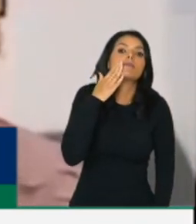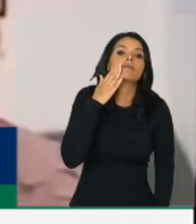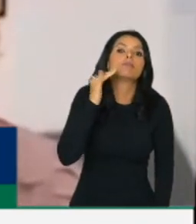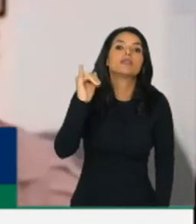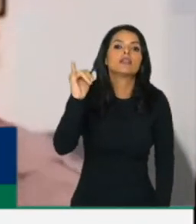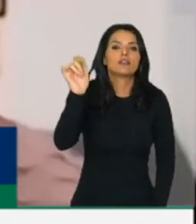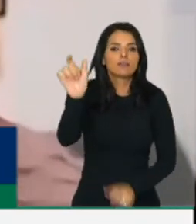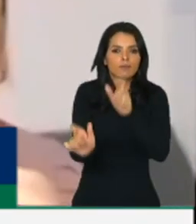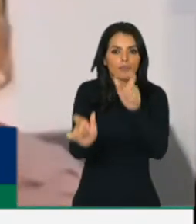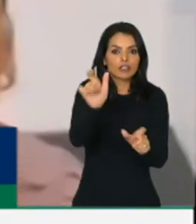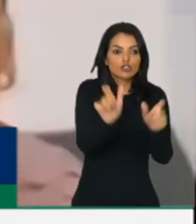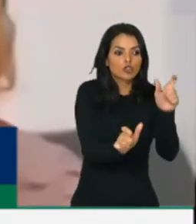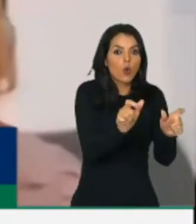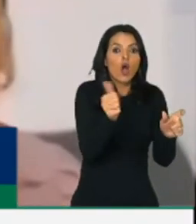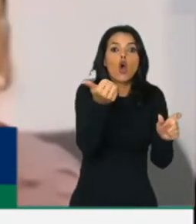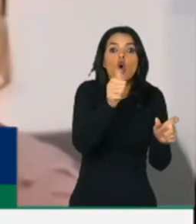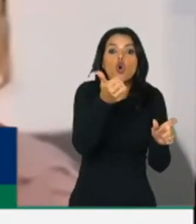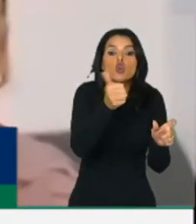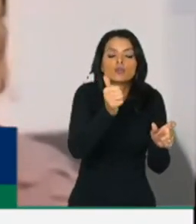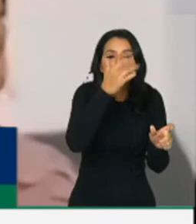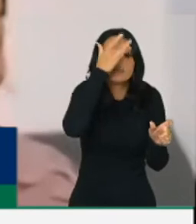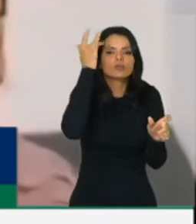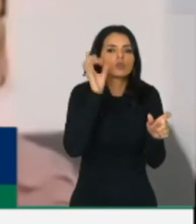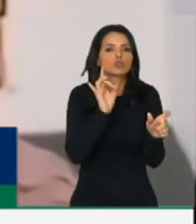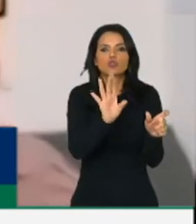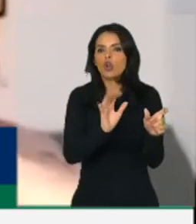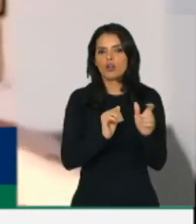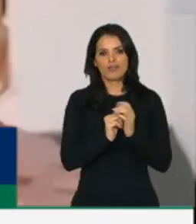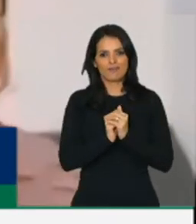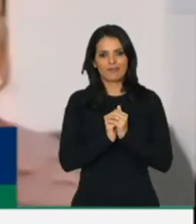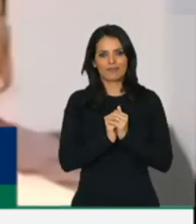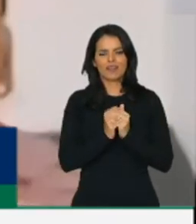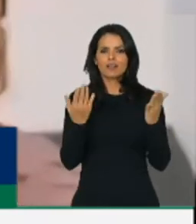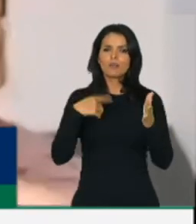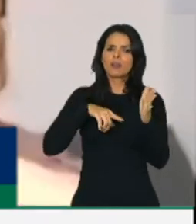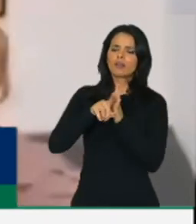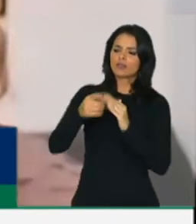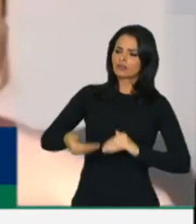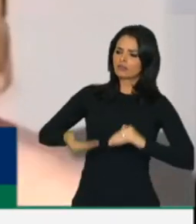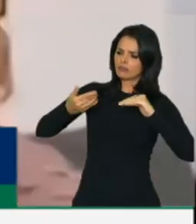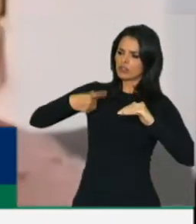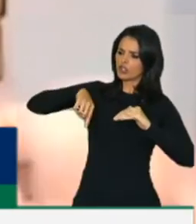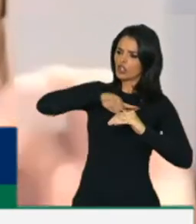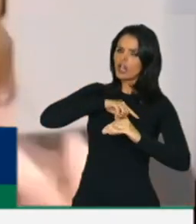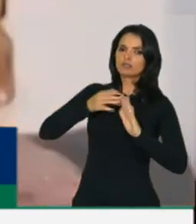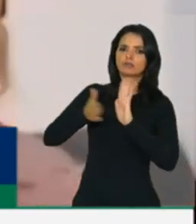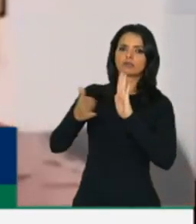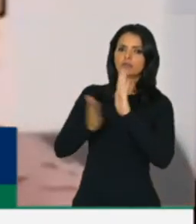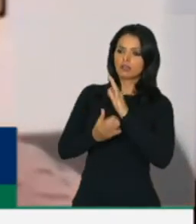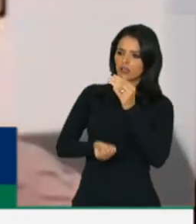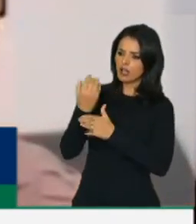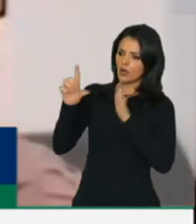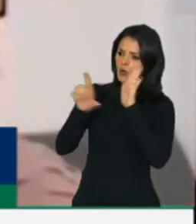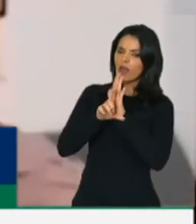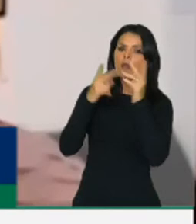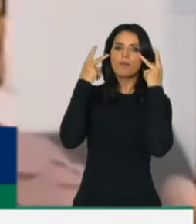FORBES? ISSO É PERGUNTA QUE SE FAZ NESSE MOMENTO, PARA QUEM O CONGRESSO BRASILEIRO ESTÁ LEGISLANDO? DEPOIS DE